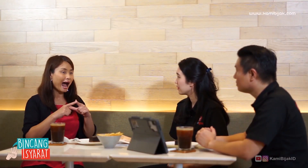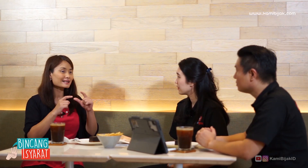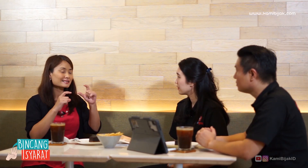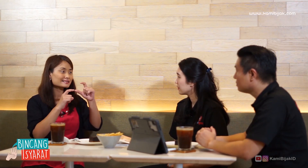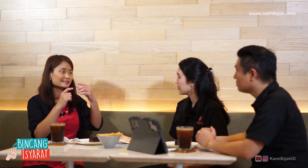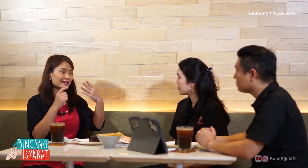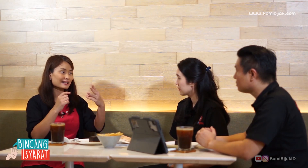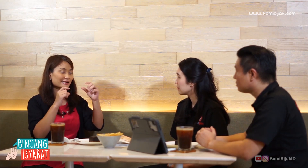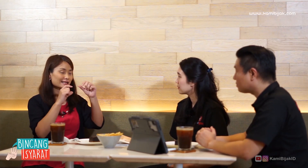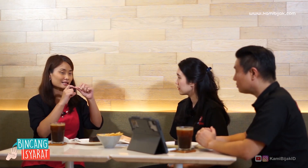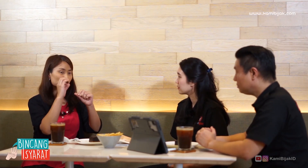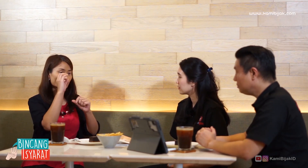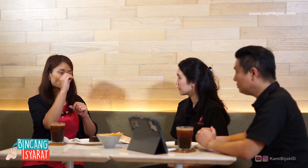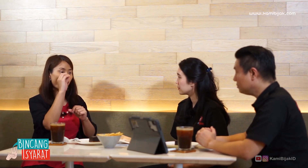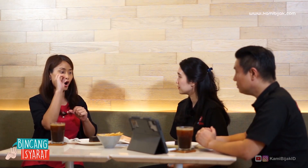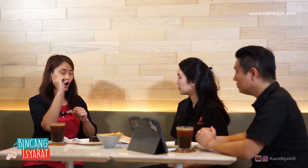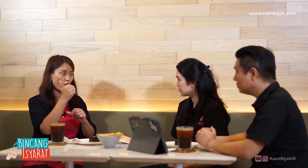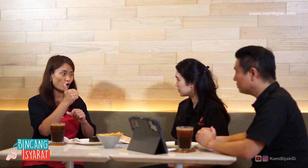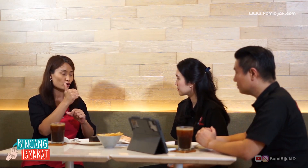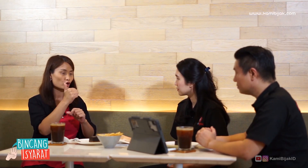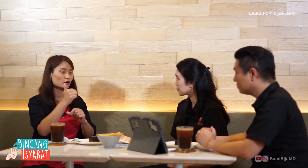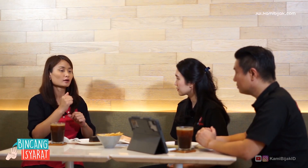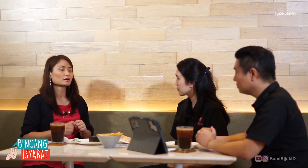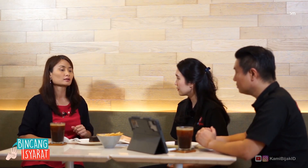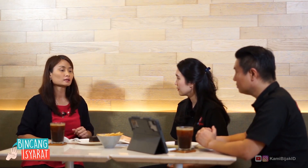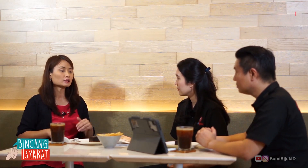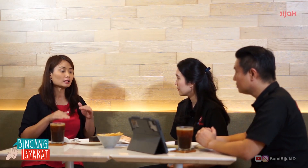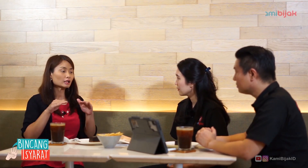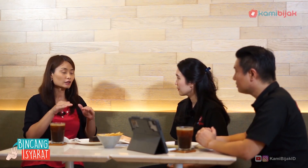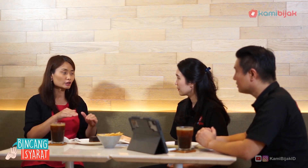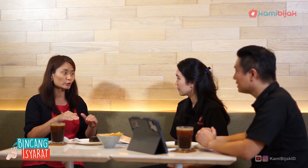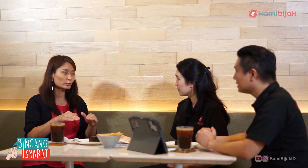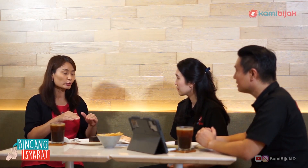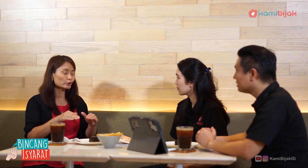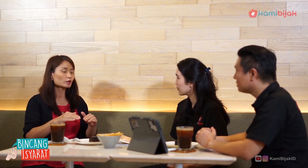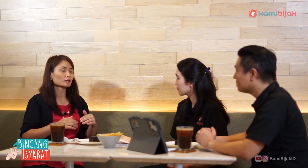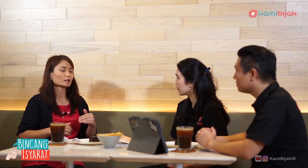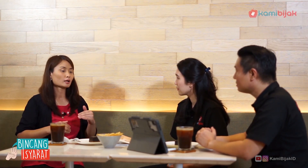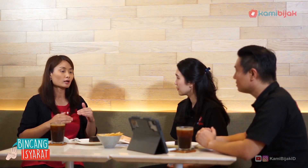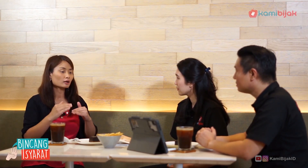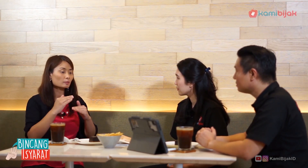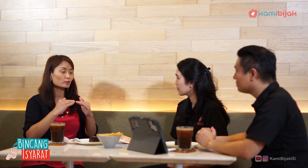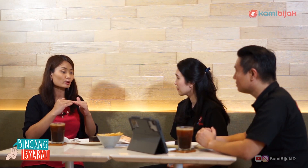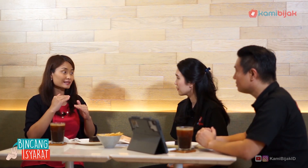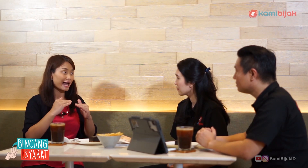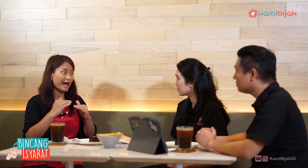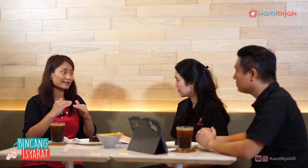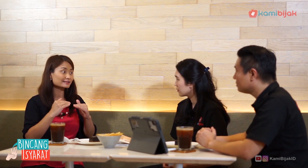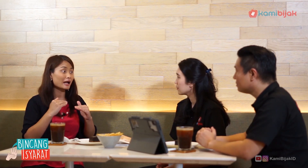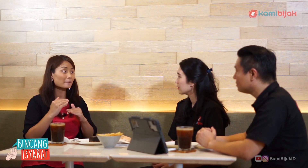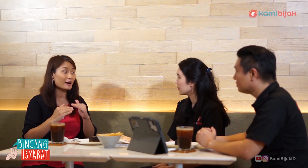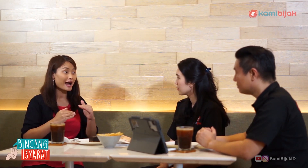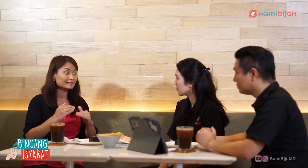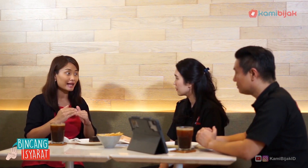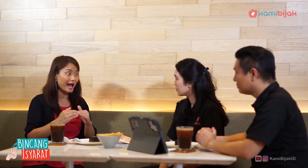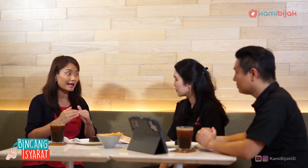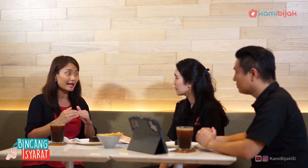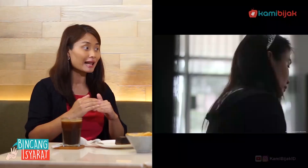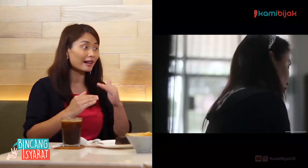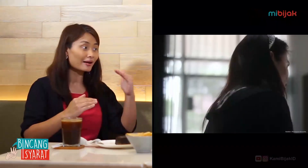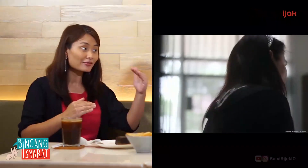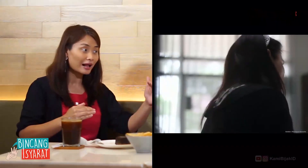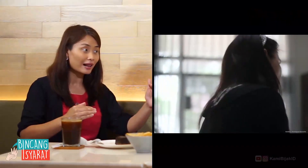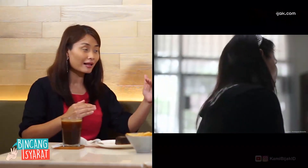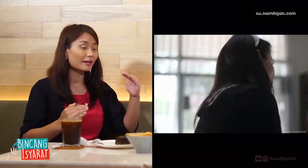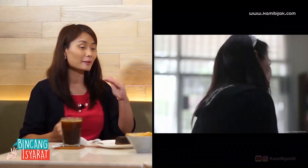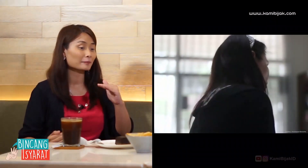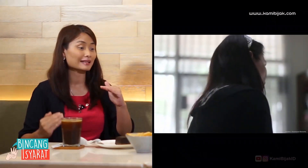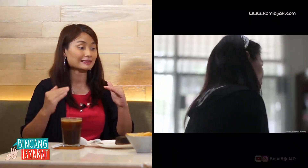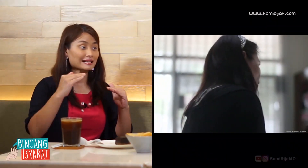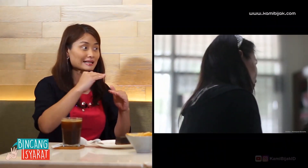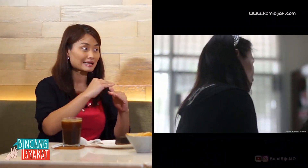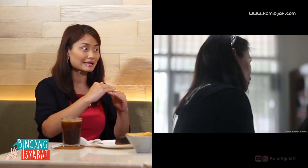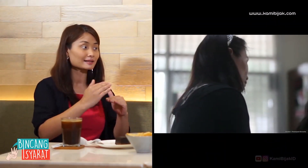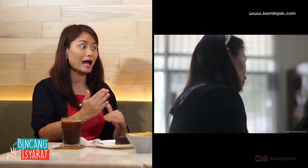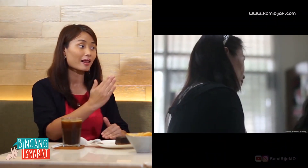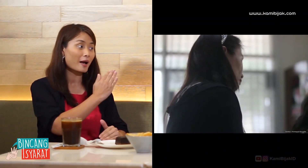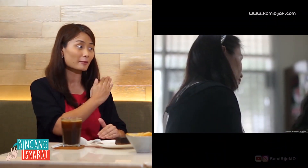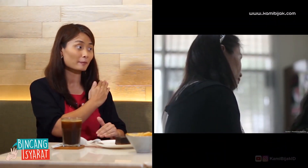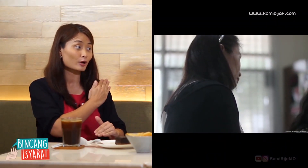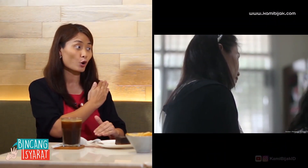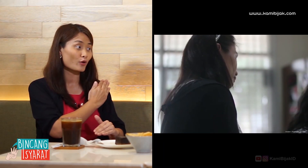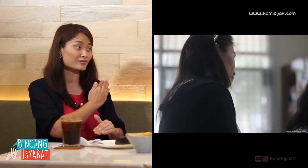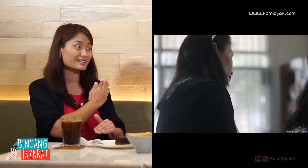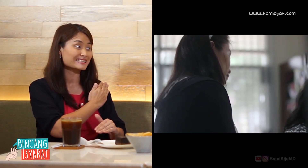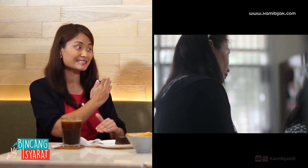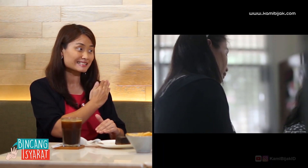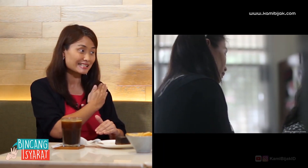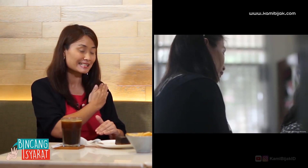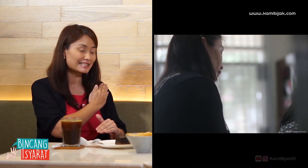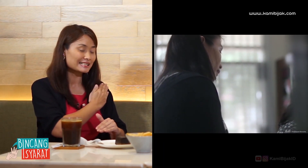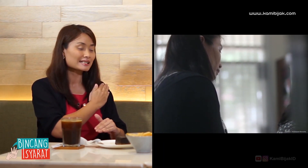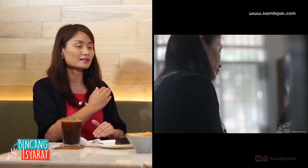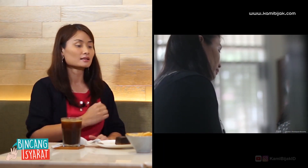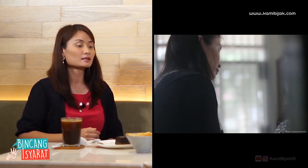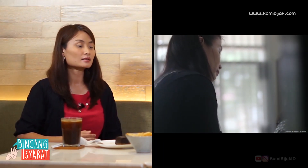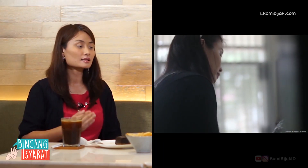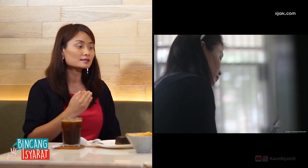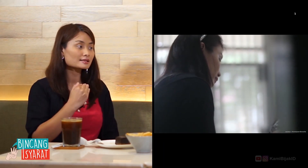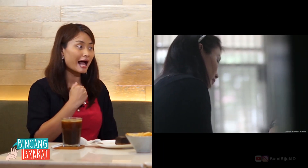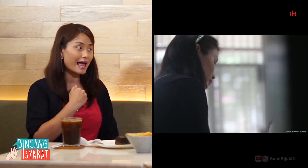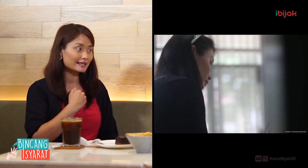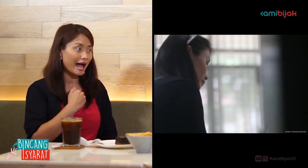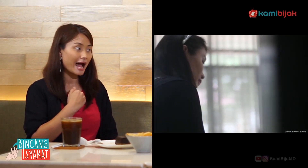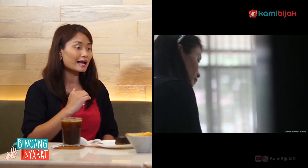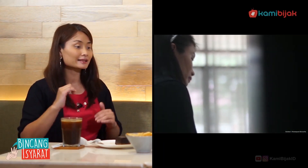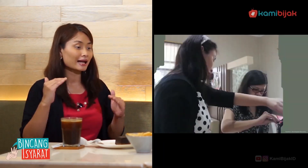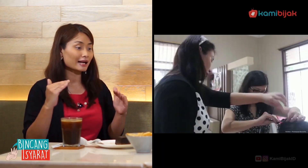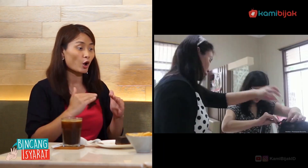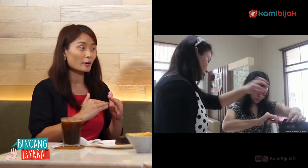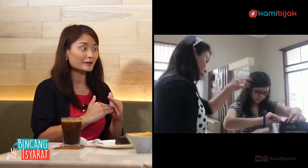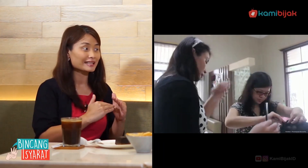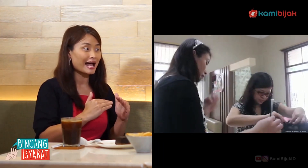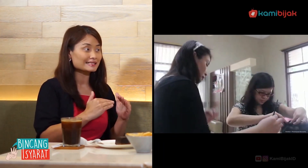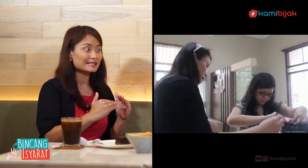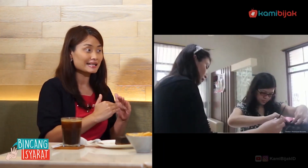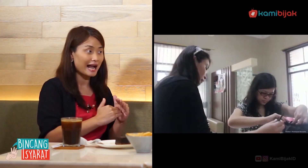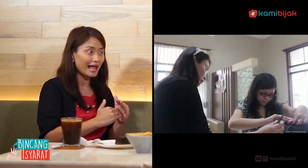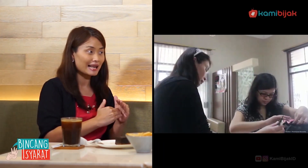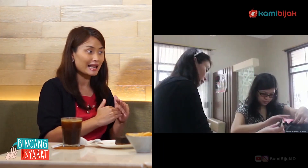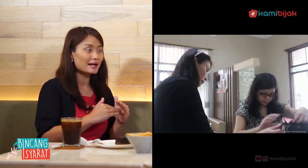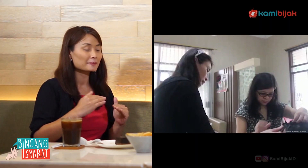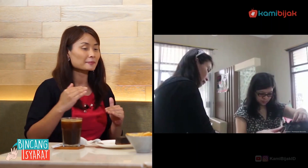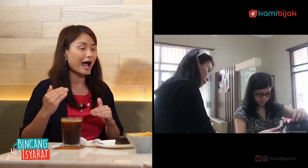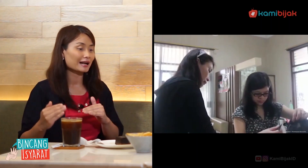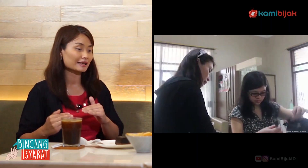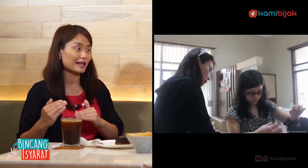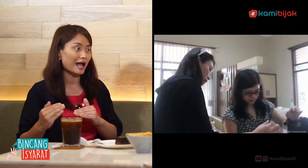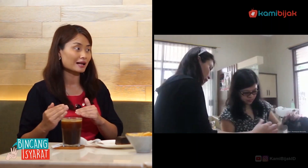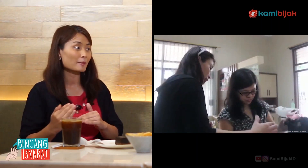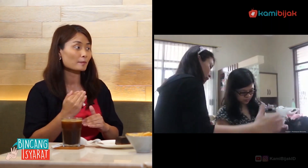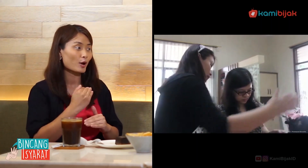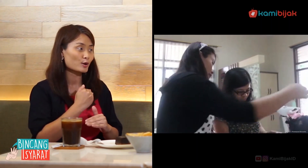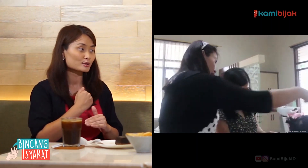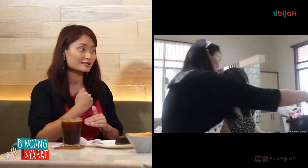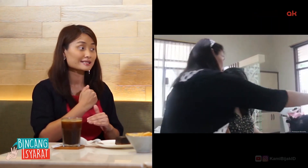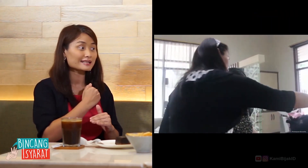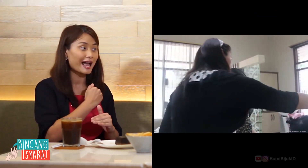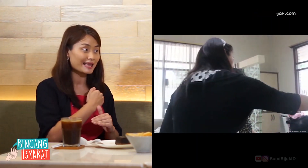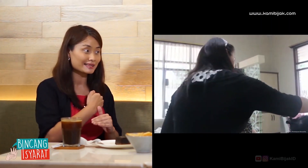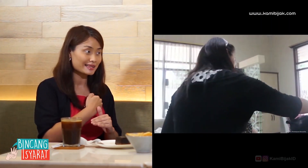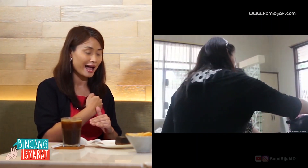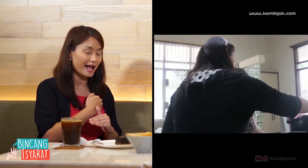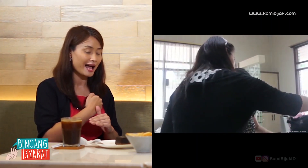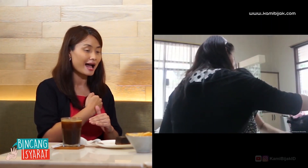Asesor itu punya jabatan level lebih tinggi dalam profesi. Saya direkomendasikan mantan bos saya